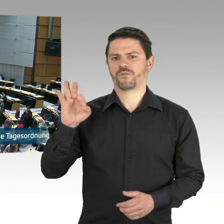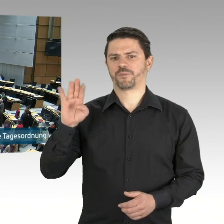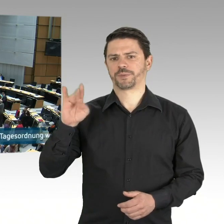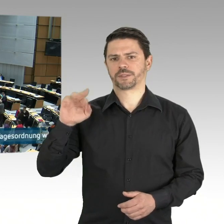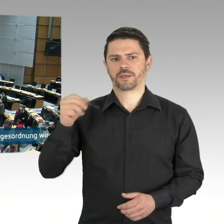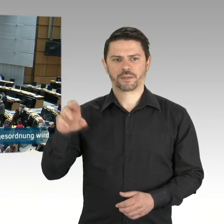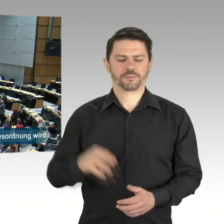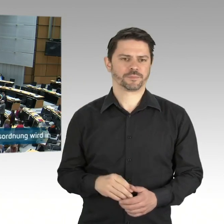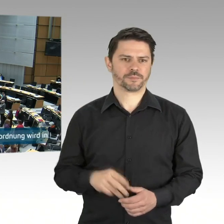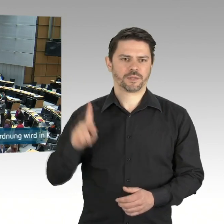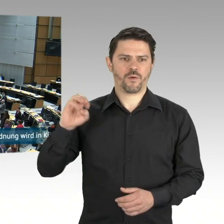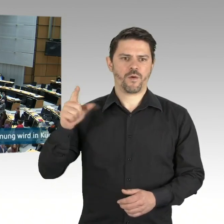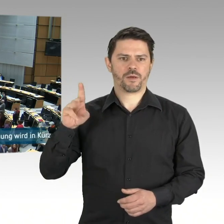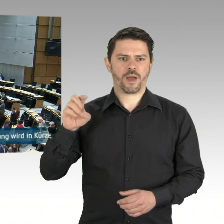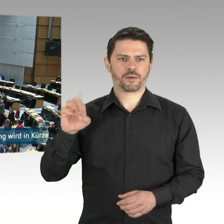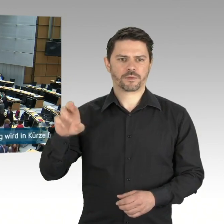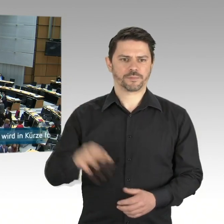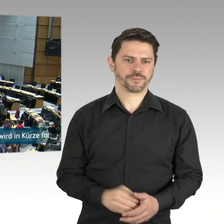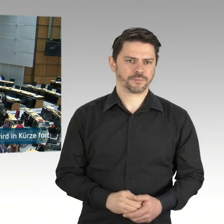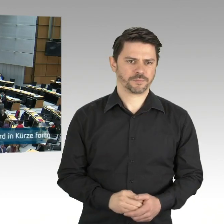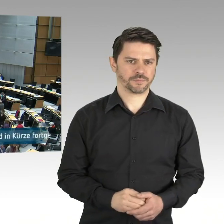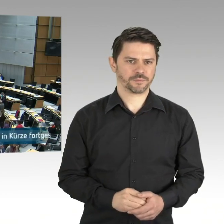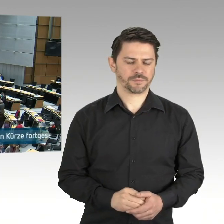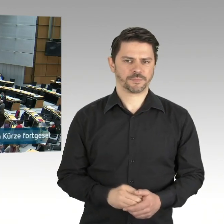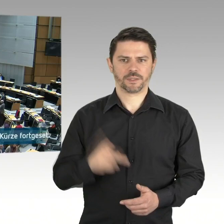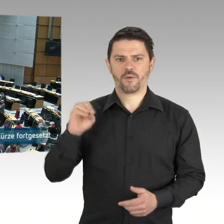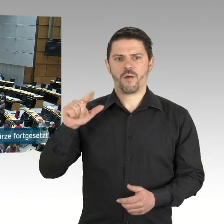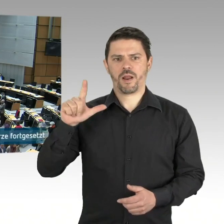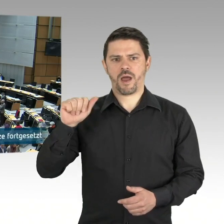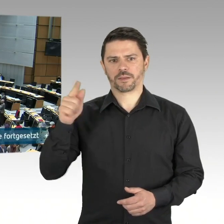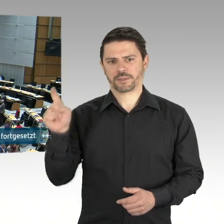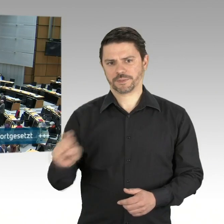Herr Dr. Matthias Kollatz. Herr Holger Krestel.